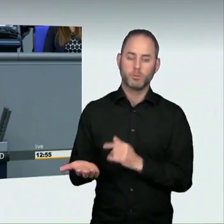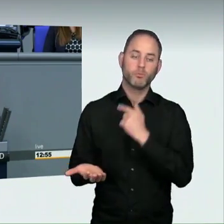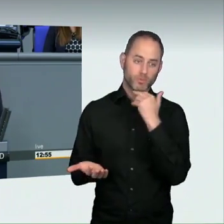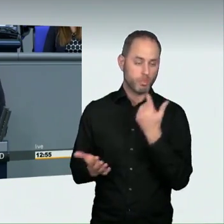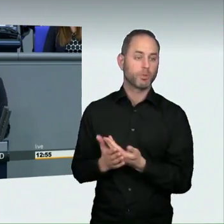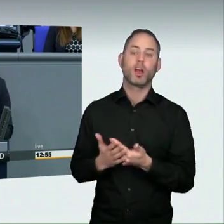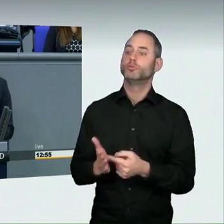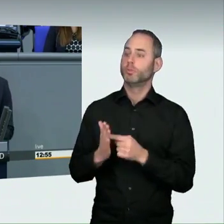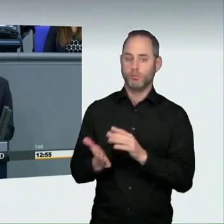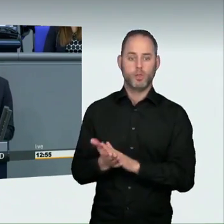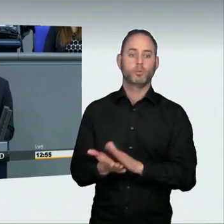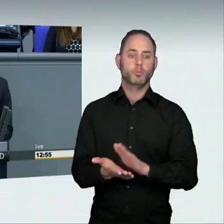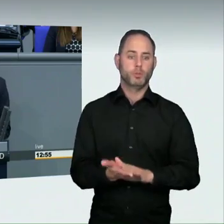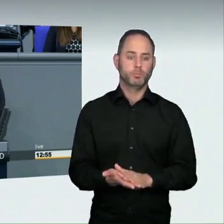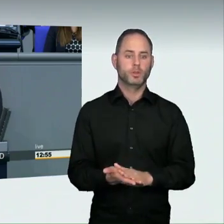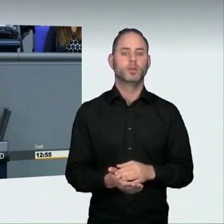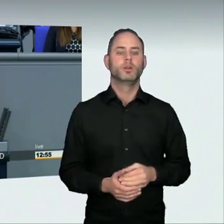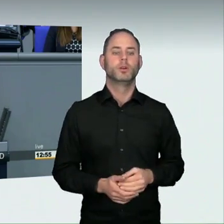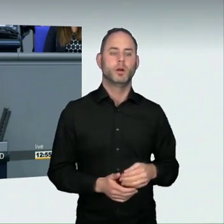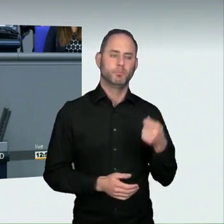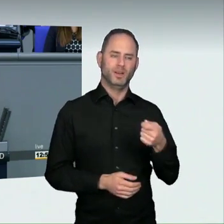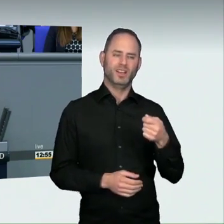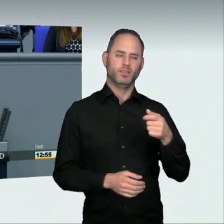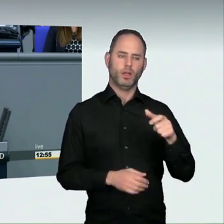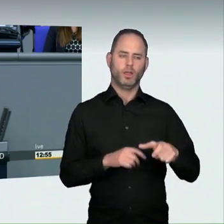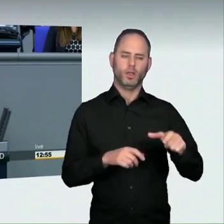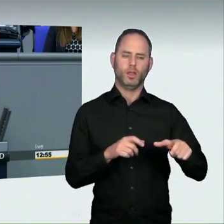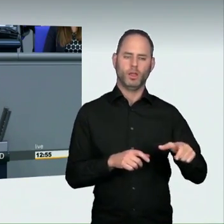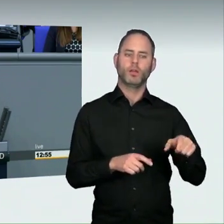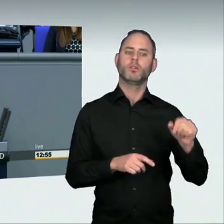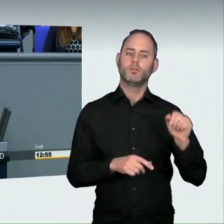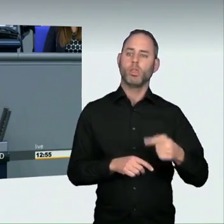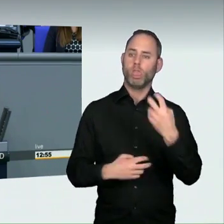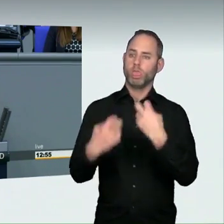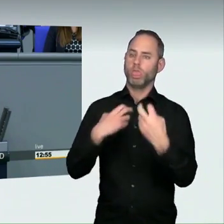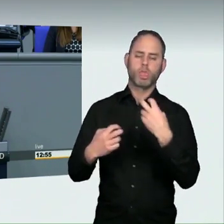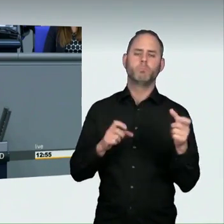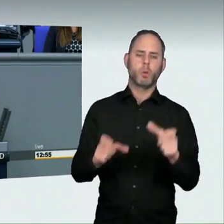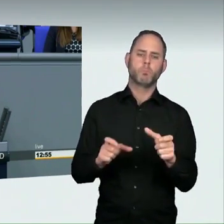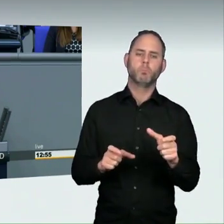Sie funktioniert, und sie verhindert exzessive Mietsteigerungen. Das ist ein großer Erfolg dessen, was die SPD durchgesetzt hat,